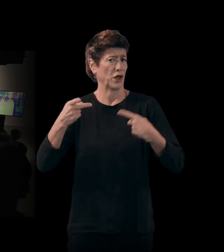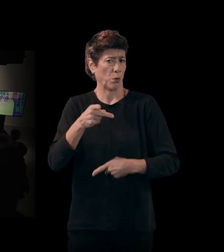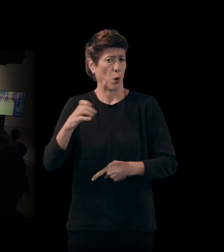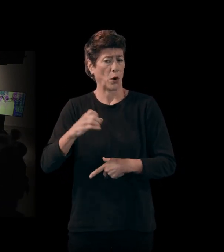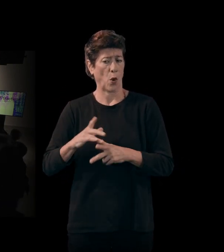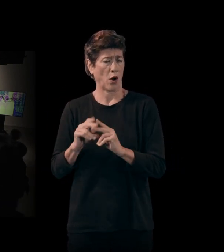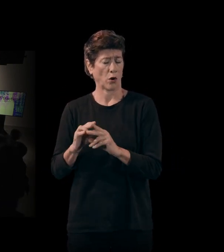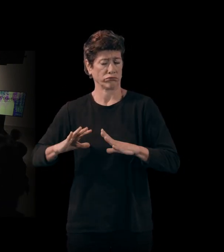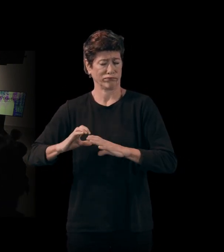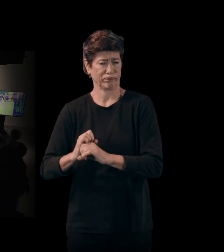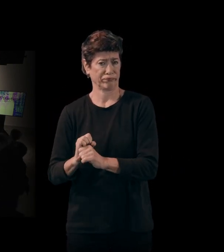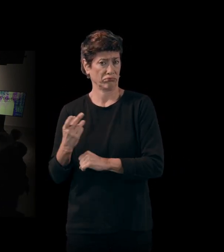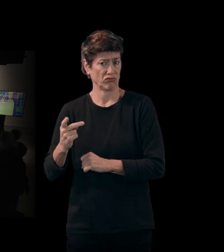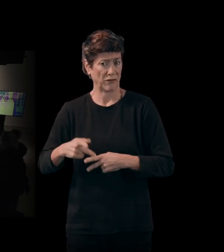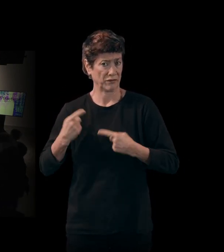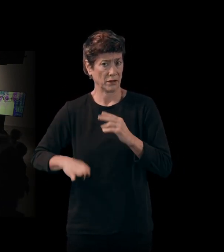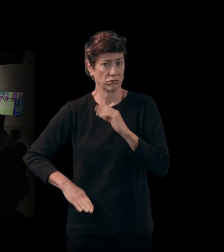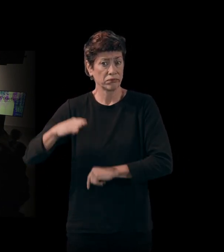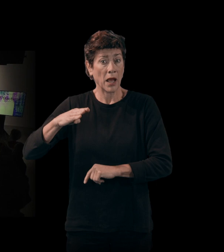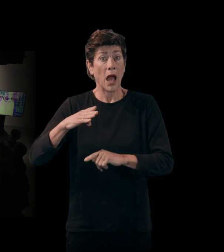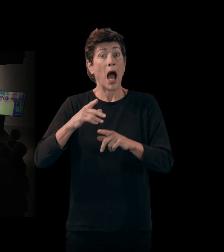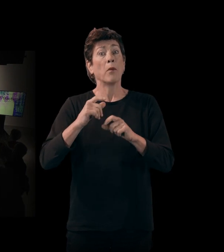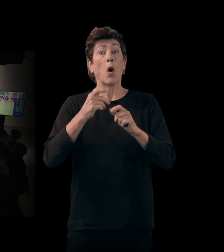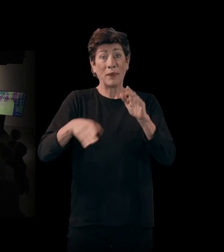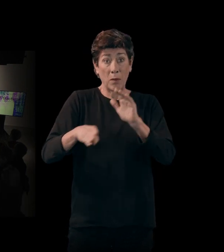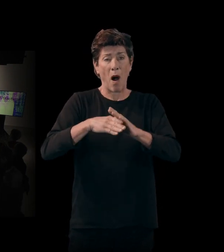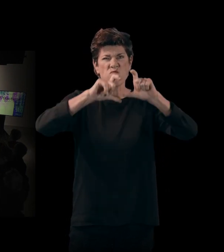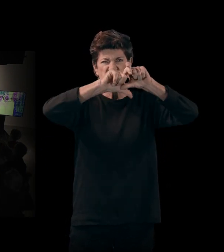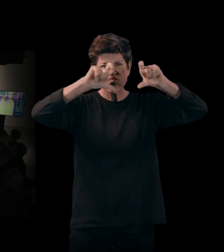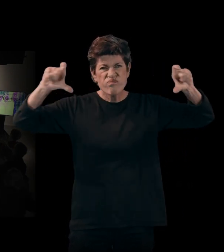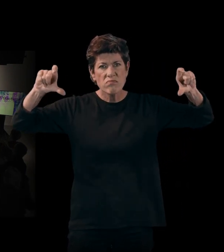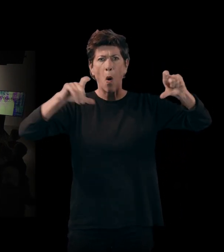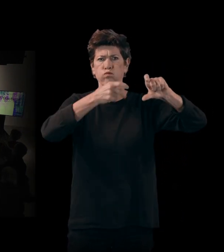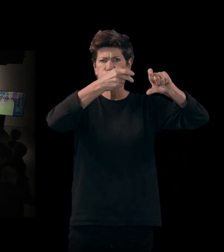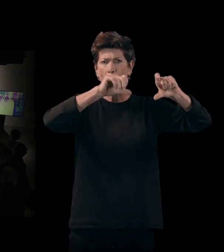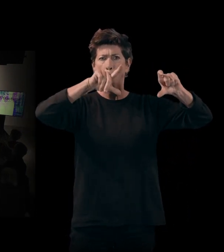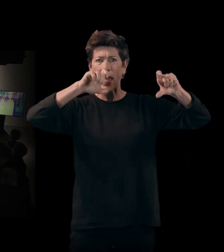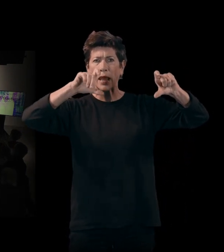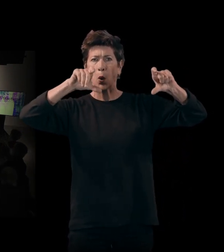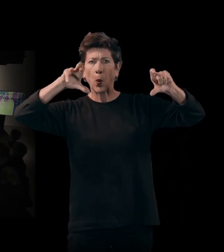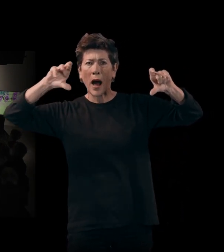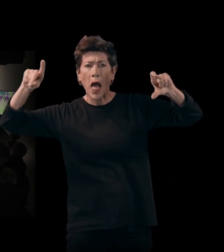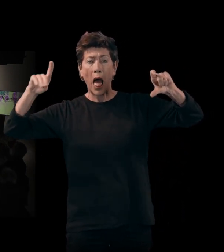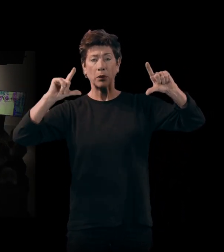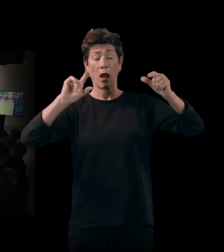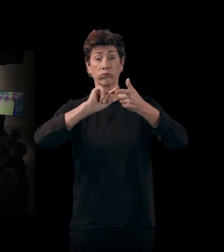le mot y passe en minuscule, en italique, et ça devient un générique pour les désigner. Et j'y réfléchissais en vous écoutant.